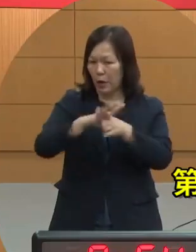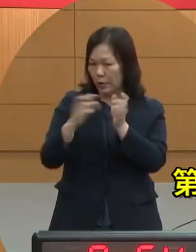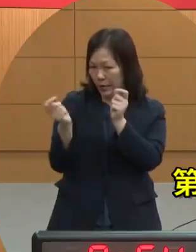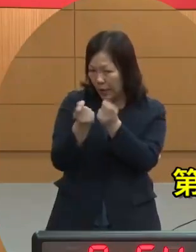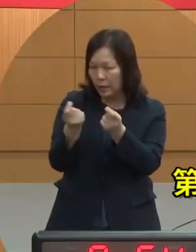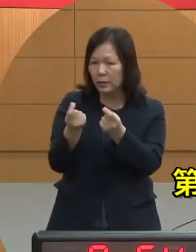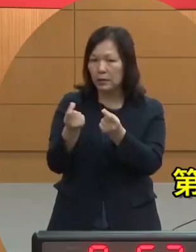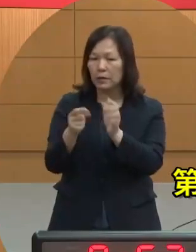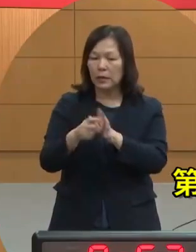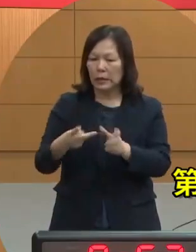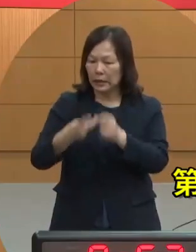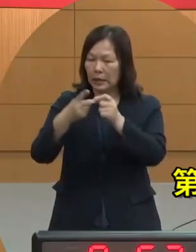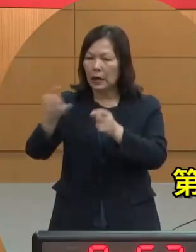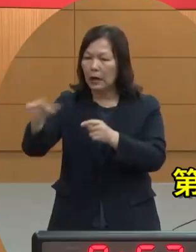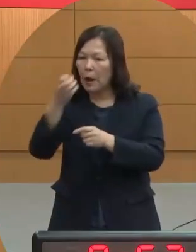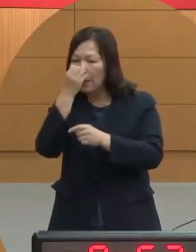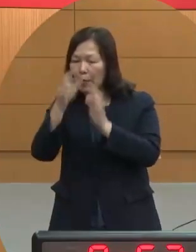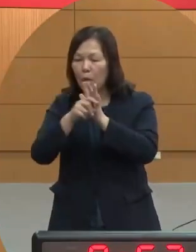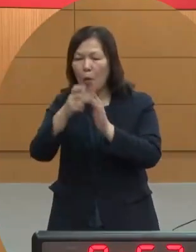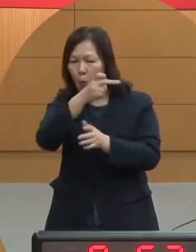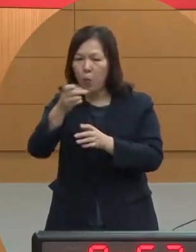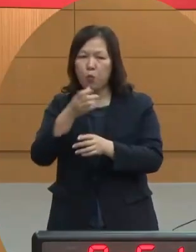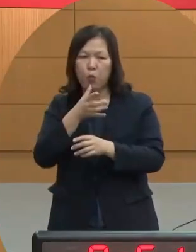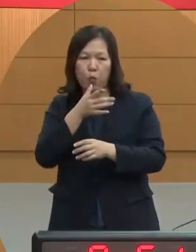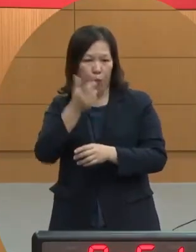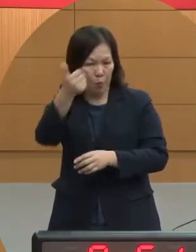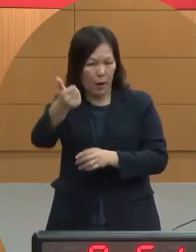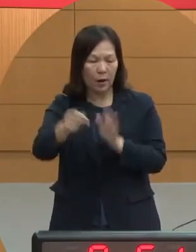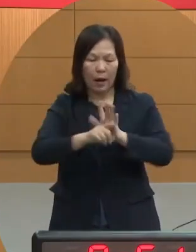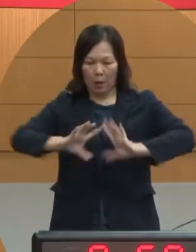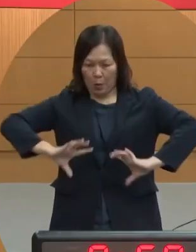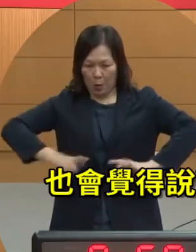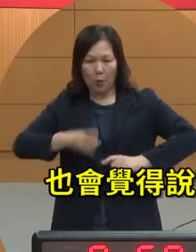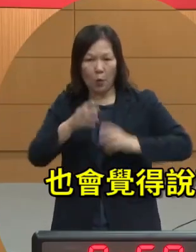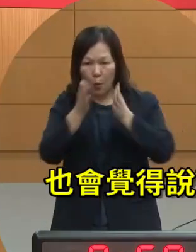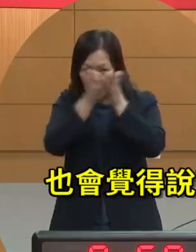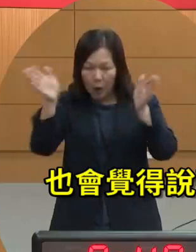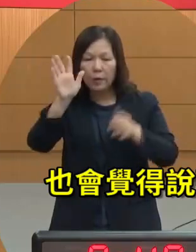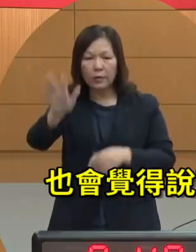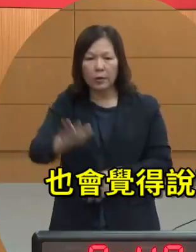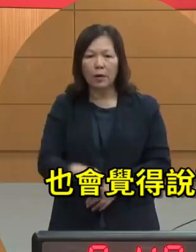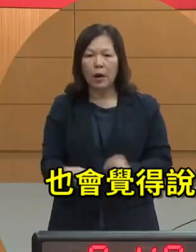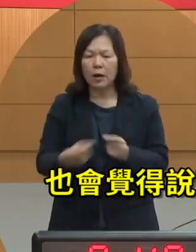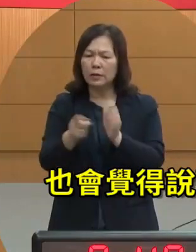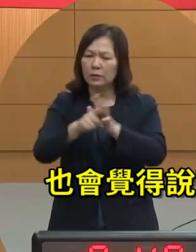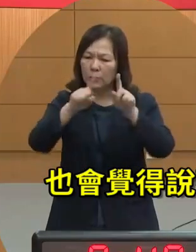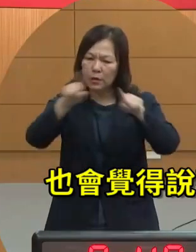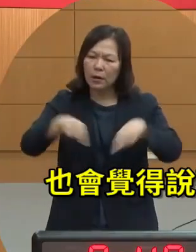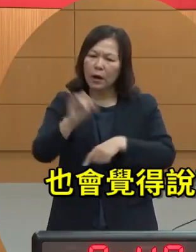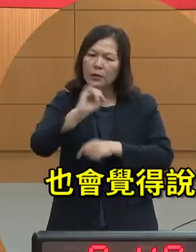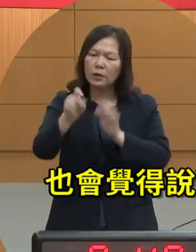第二香港人的英文夠好 國際觀強 也會覺得說張律師 你幹嘛不用屏東自己人